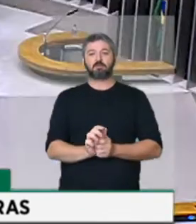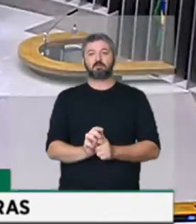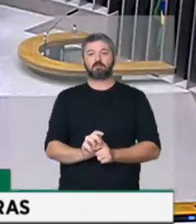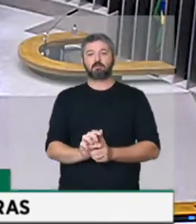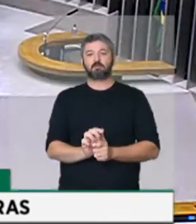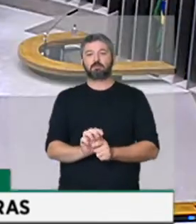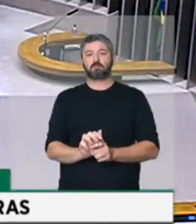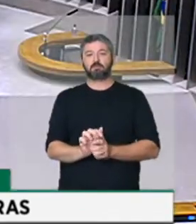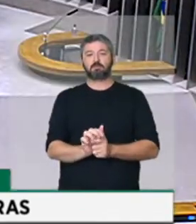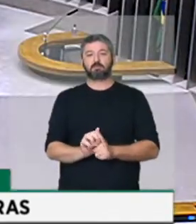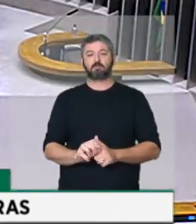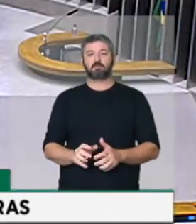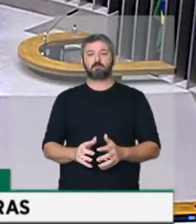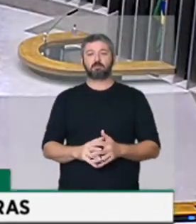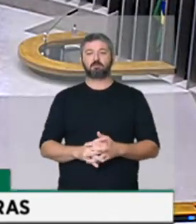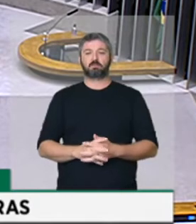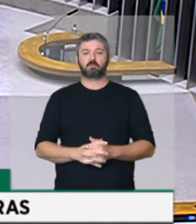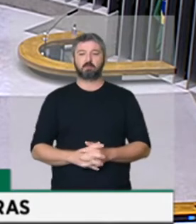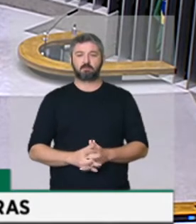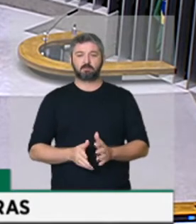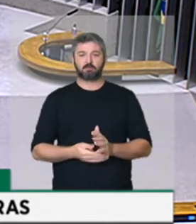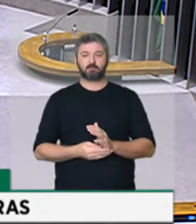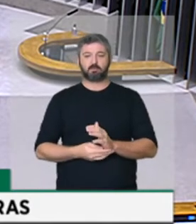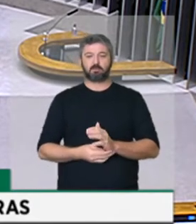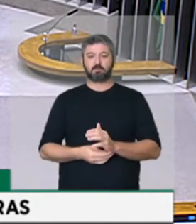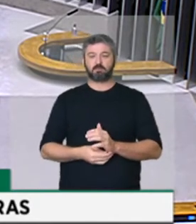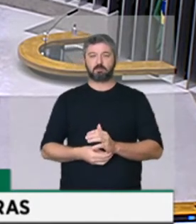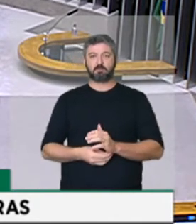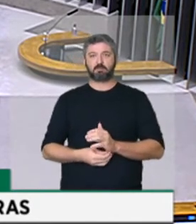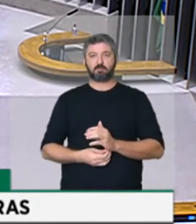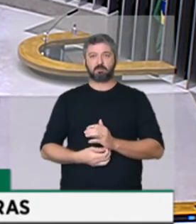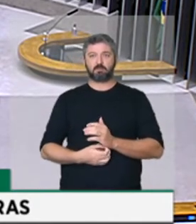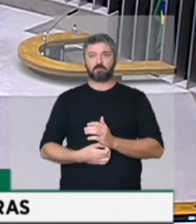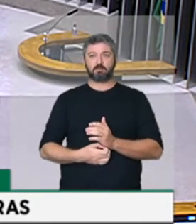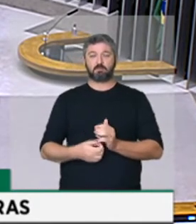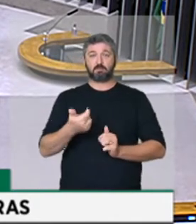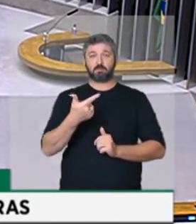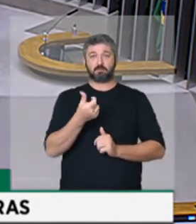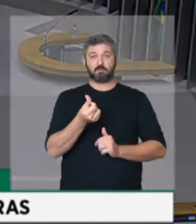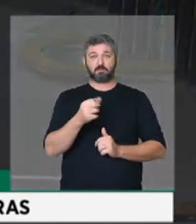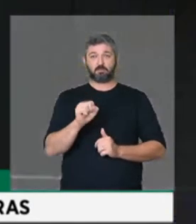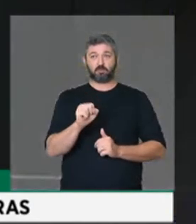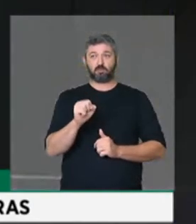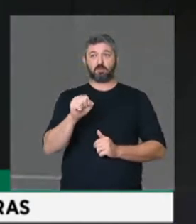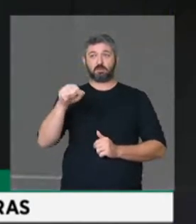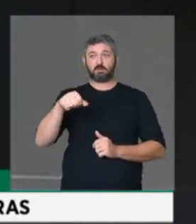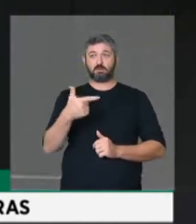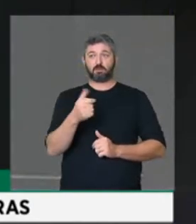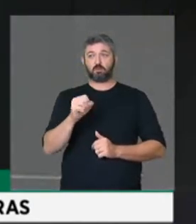DESTAQUES JÁ APRESENTADOS SEM... MAIORES DIVERGÊNCIAS NA BASE DO GOVERNO. VOTAMOS NÃO, SENHOR PRESIDENTE. [PRESIDENTE]: ESTÁ